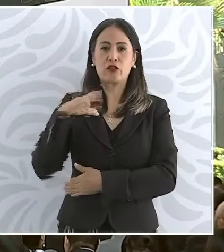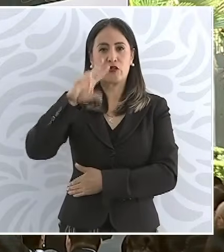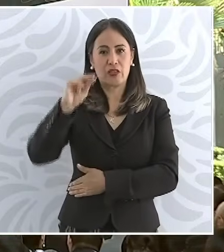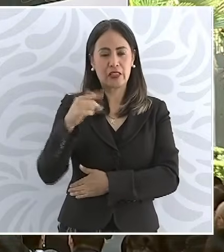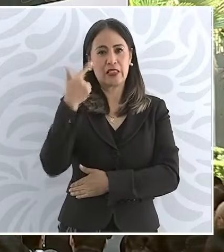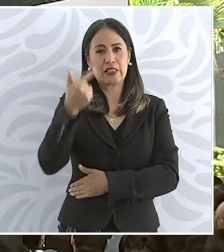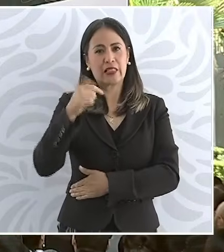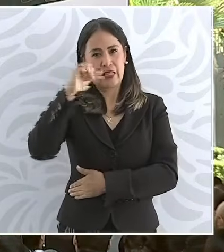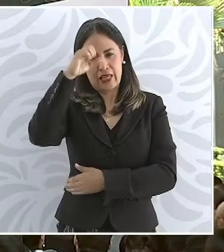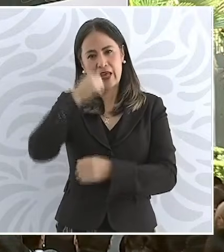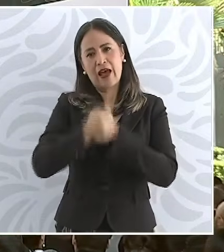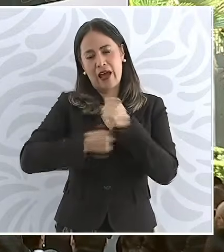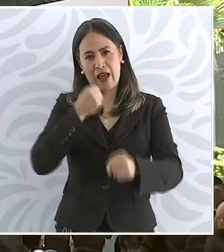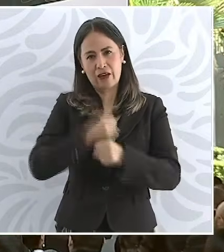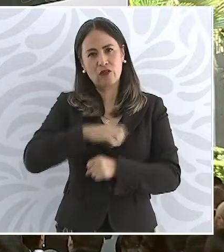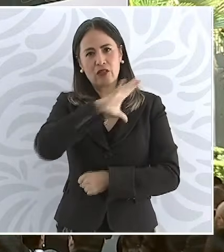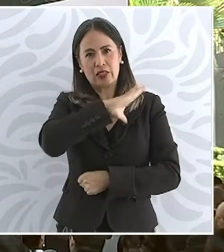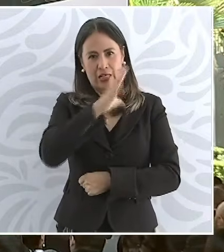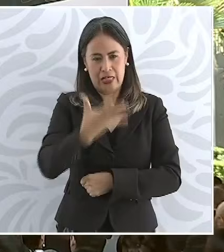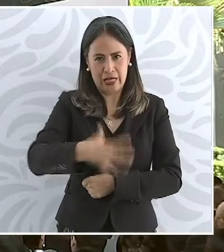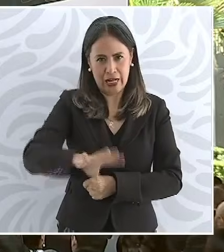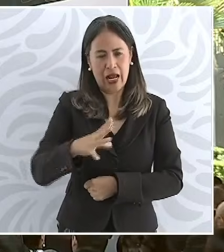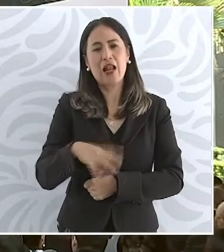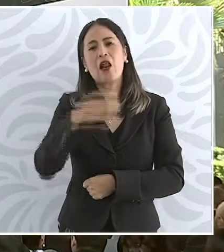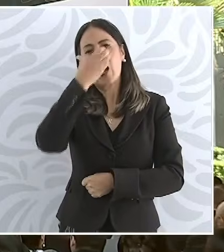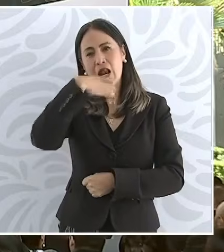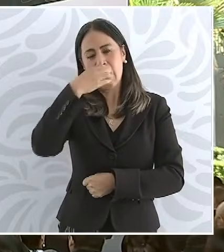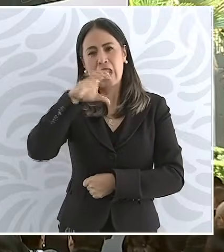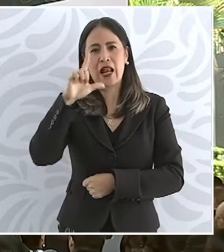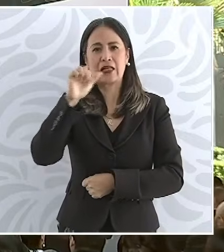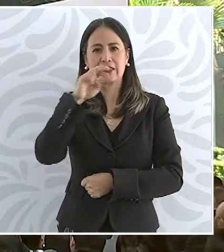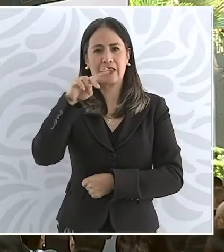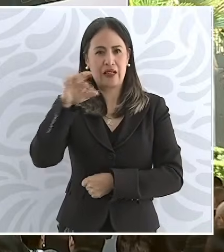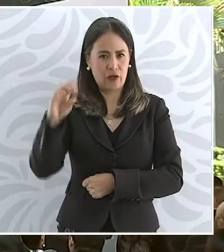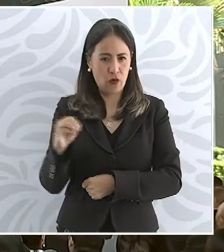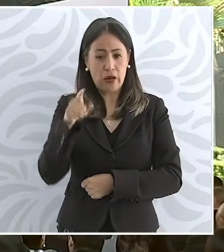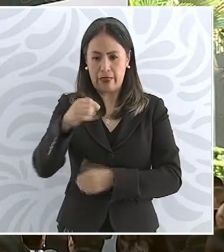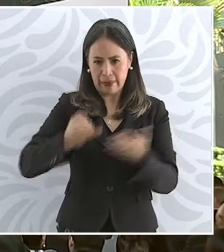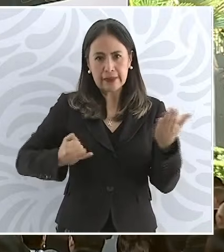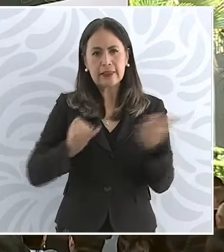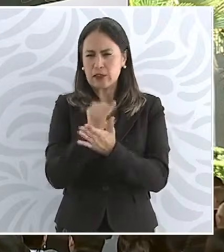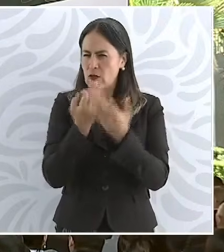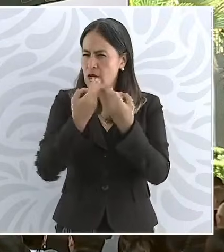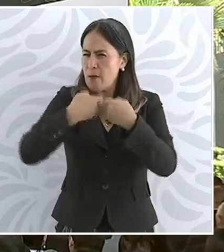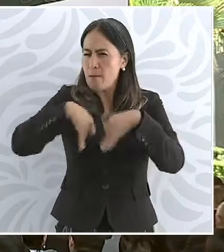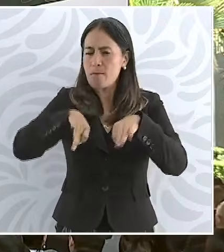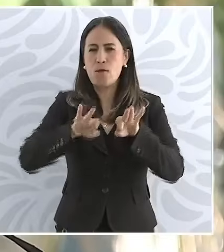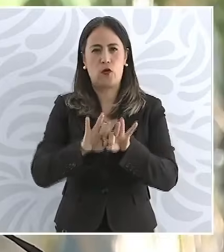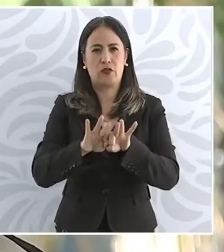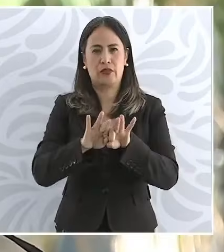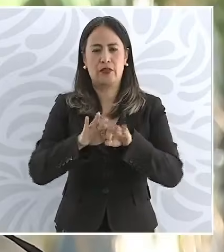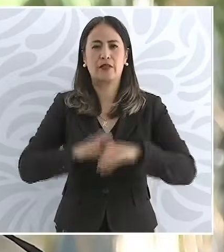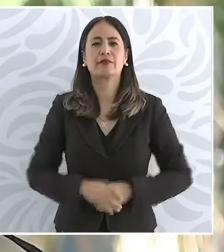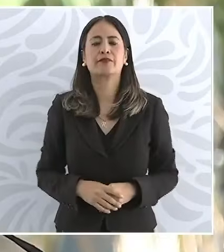Cárdenas del río tomó una decisión Valiente emblemática y trascendental dev volverle al